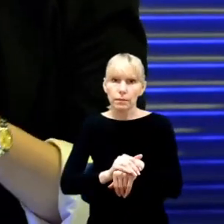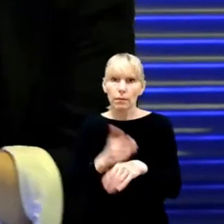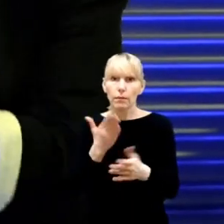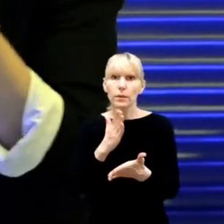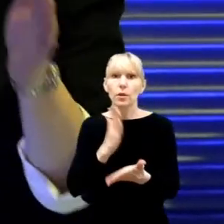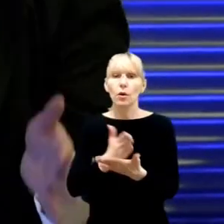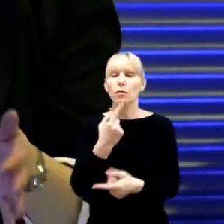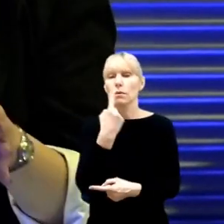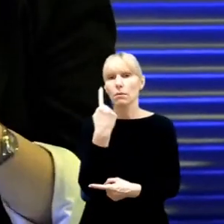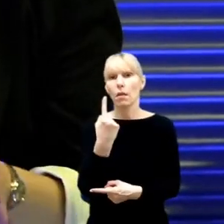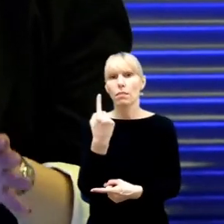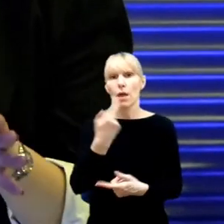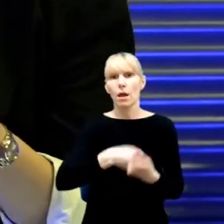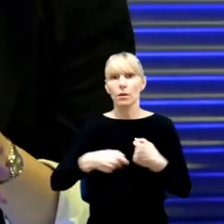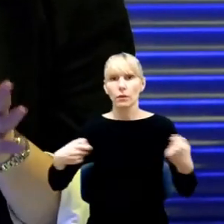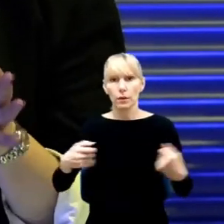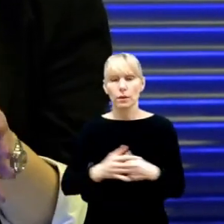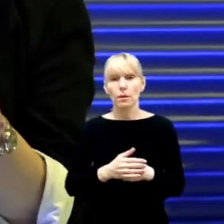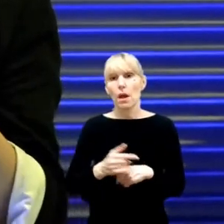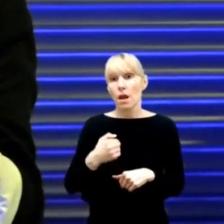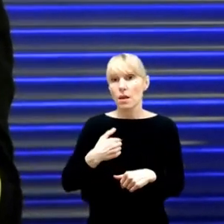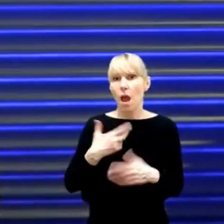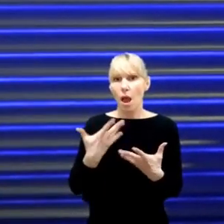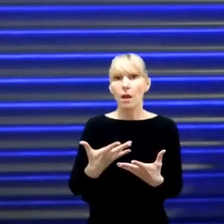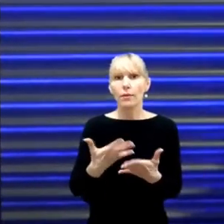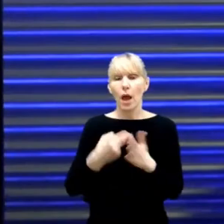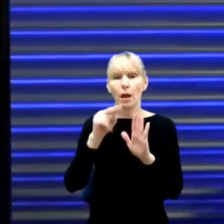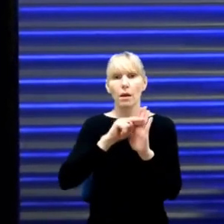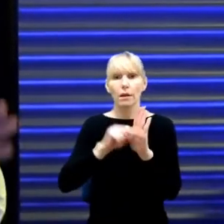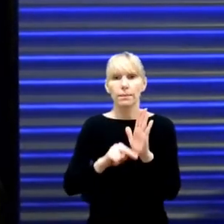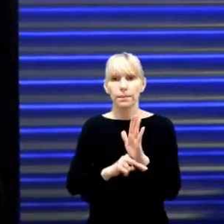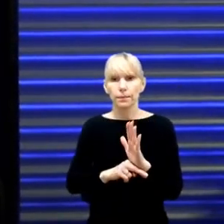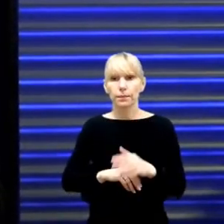To znaczy ja oczywiście jestem wielką zwolenniczką regulacji mieszkalnictwa,